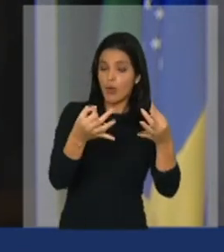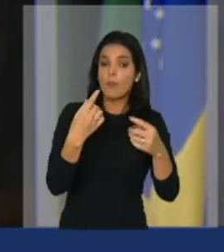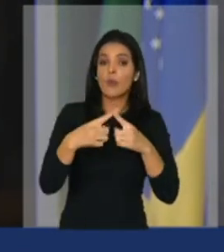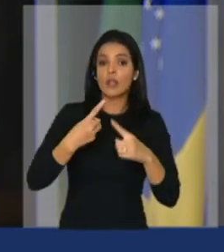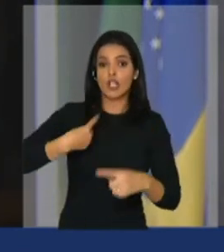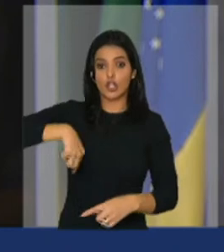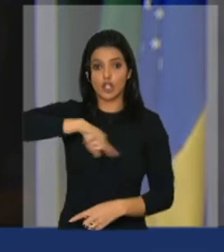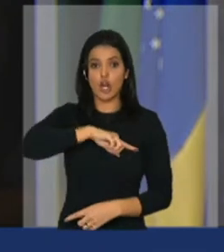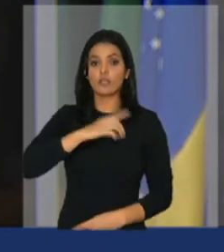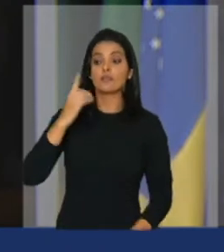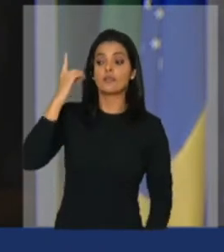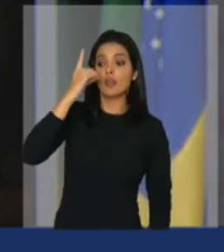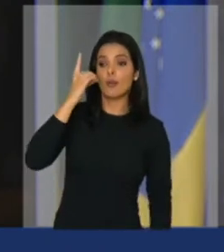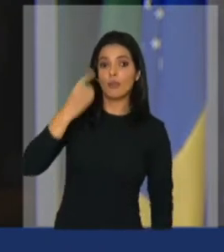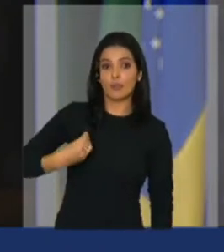DE UMA MISSÃO PARLAMENTAR, NÓS ESTAMOS AQUI POR QUE O